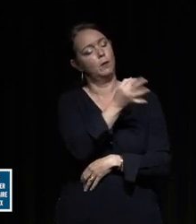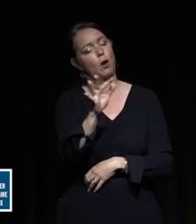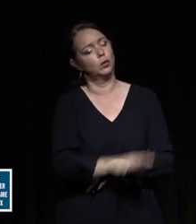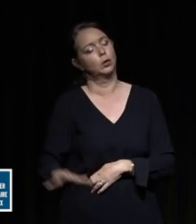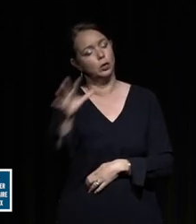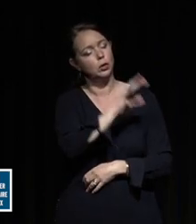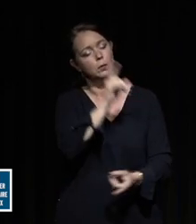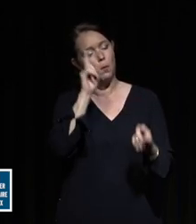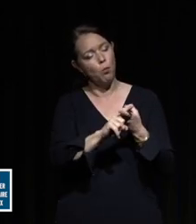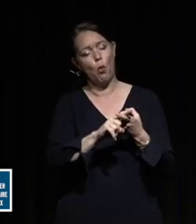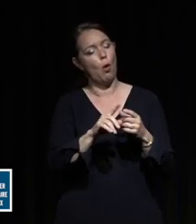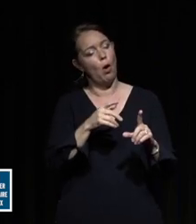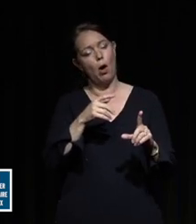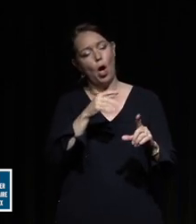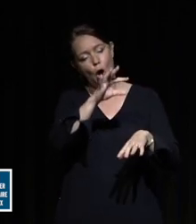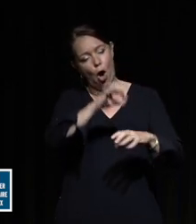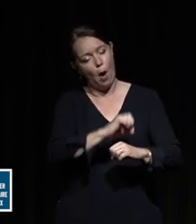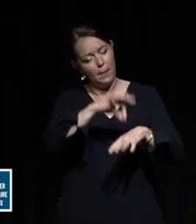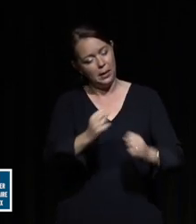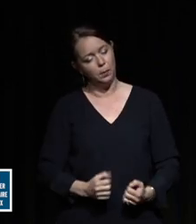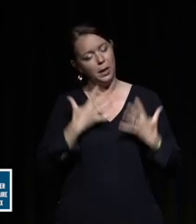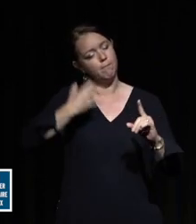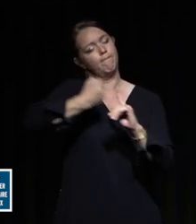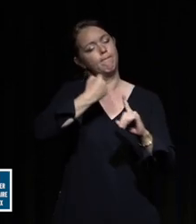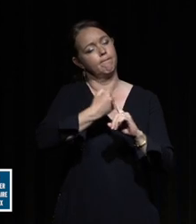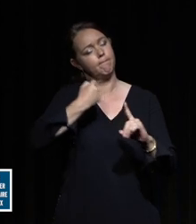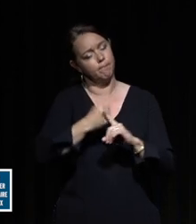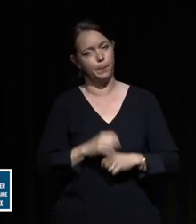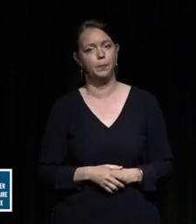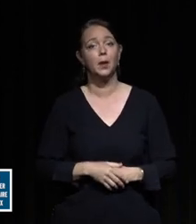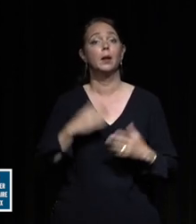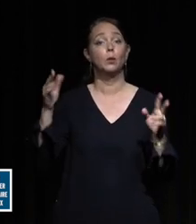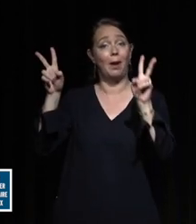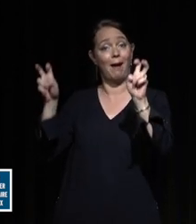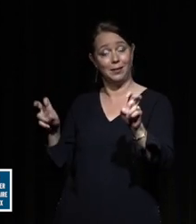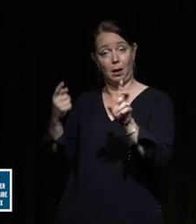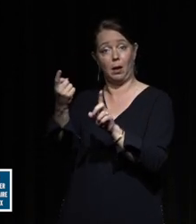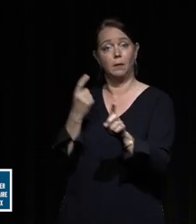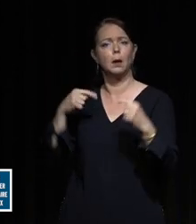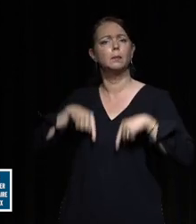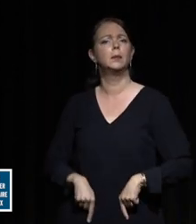rieuse et vous avez ici un extrait de l'allocution du ministre de la santé monsieur vers ans le 12